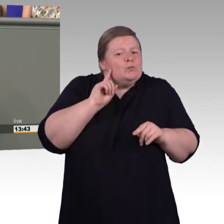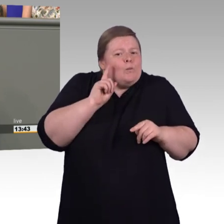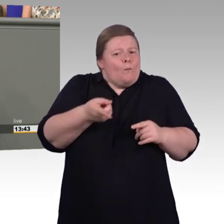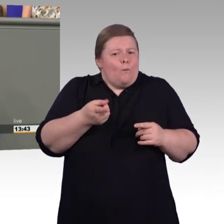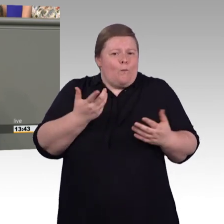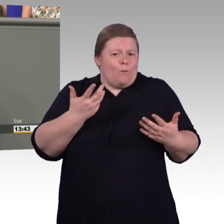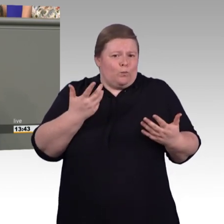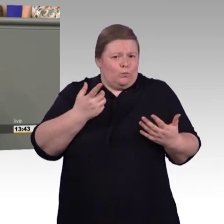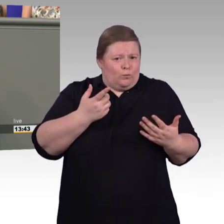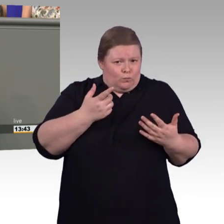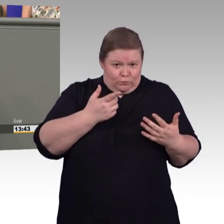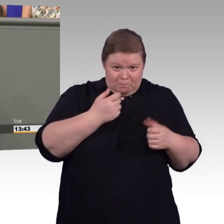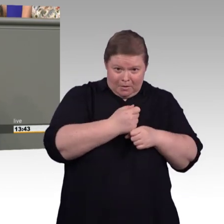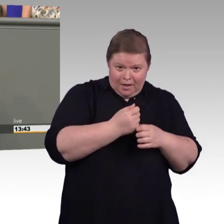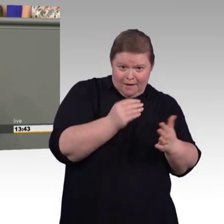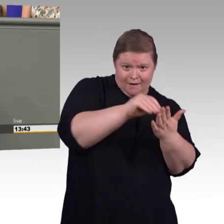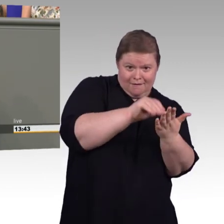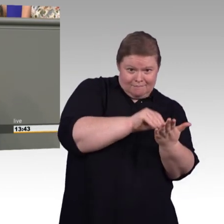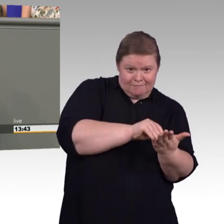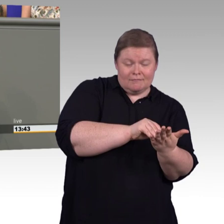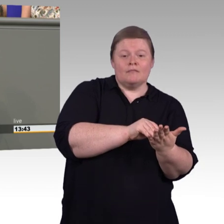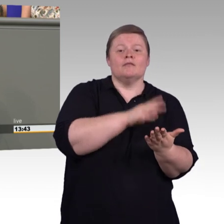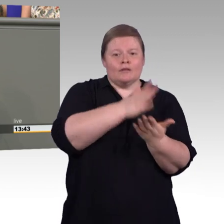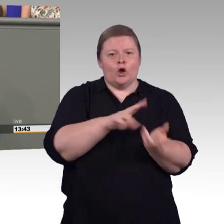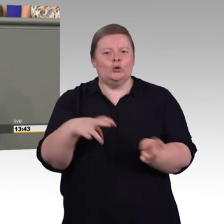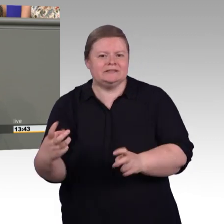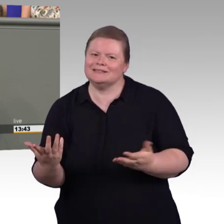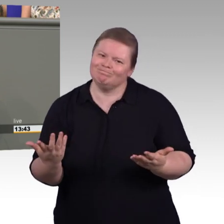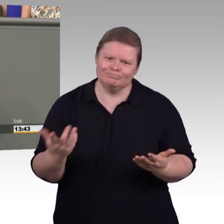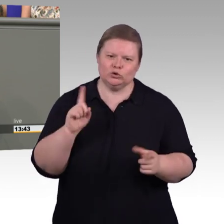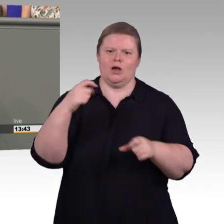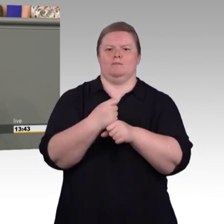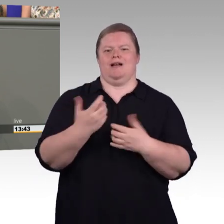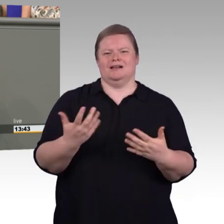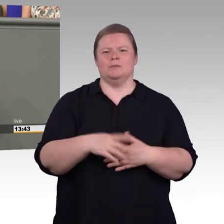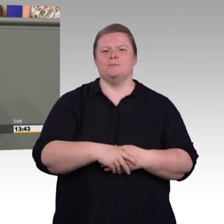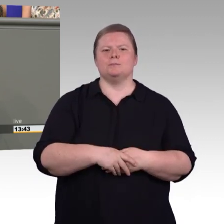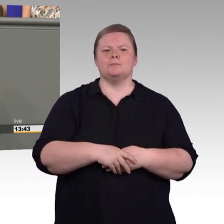für die Verbesserung von Bildungschancen für Kinder, auch für eine inklusive Bildung.